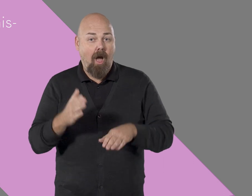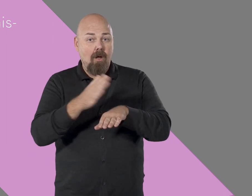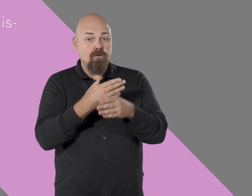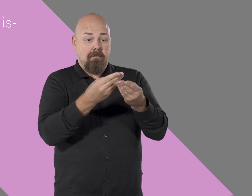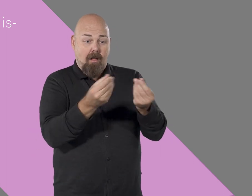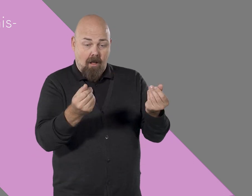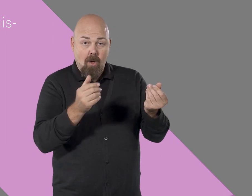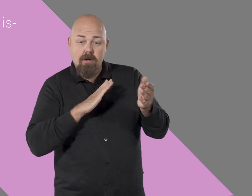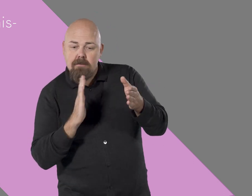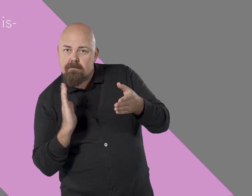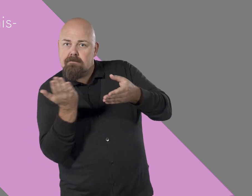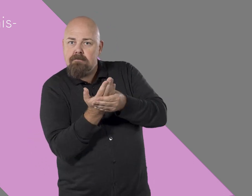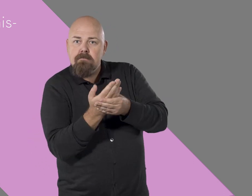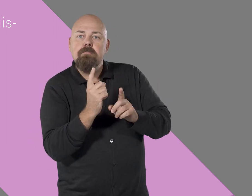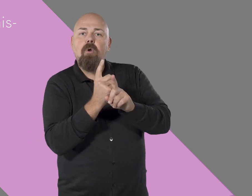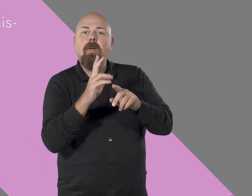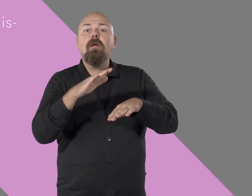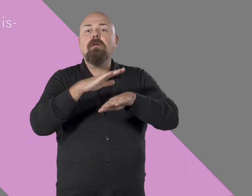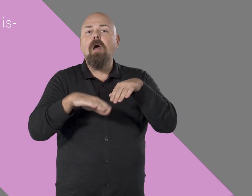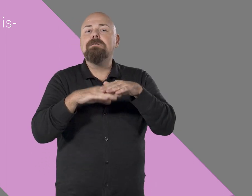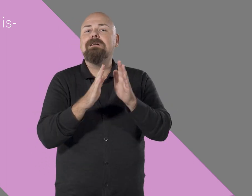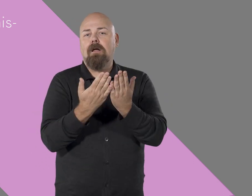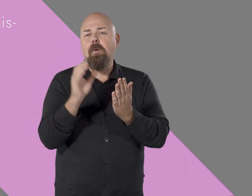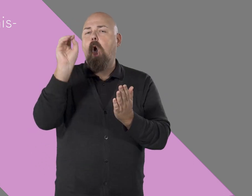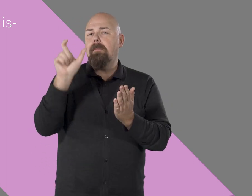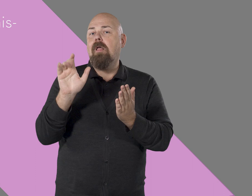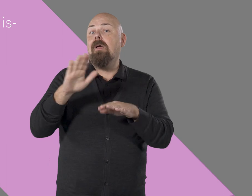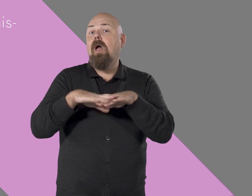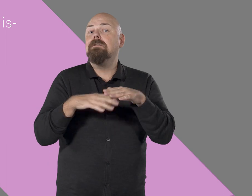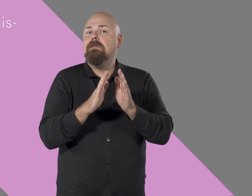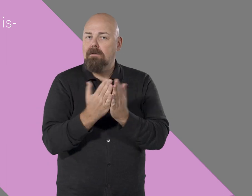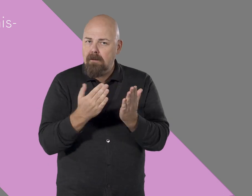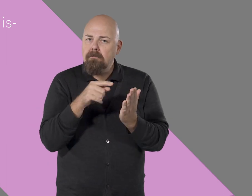Harjoitusmateriaalin mukana on julkaistu myös opettajan käsikirja, -